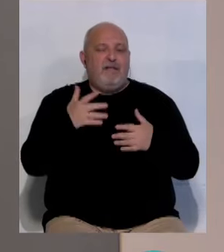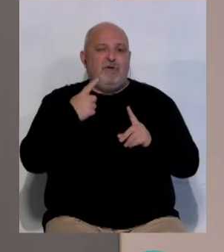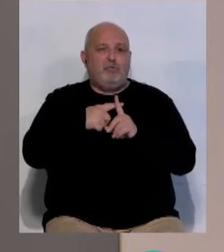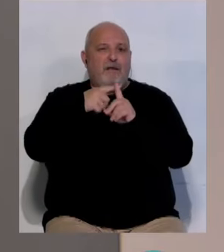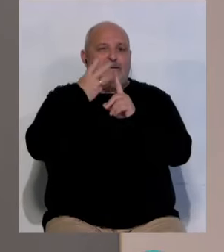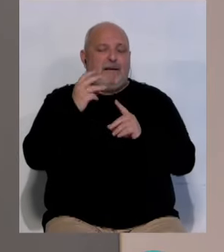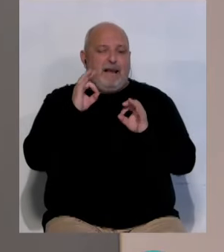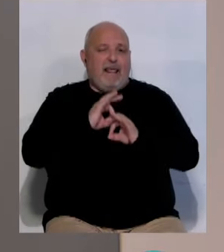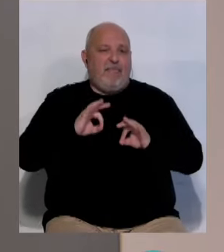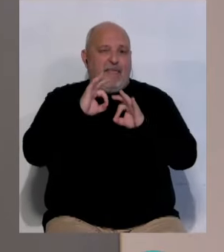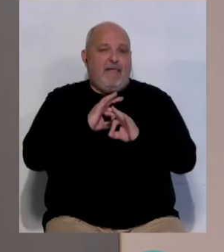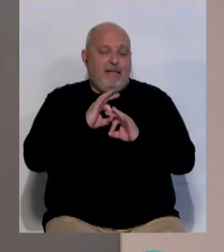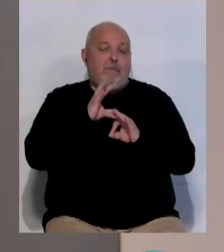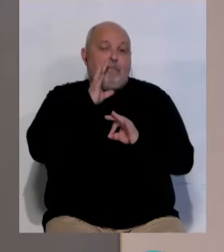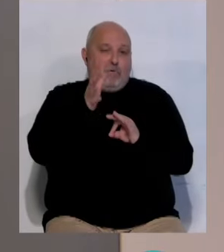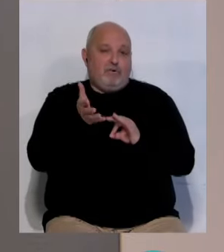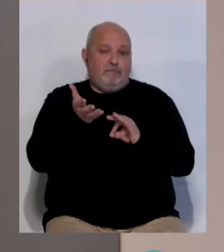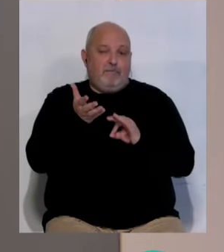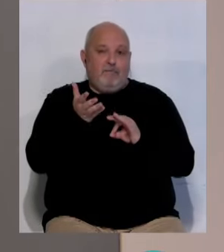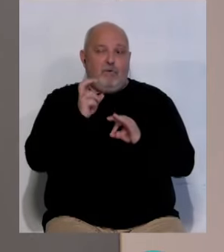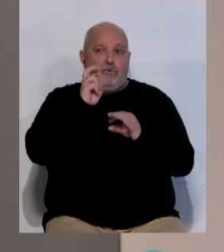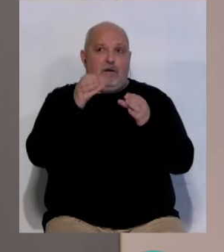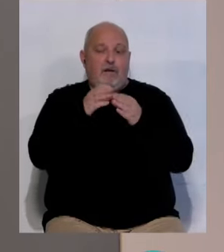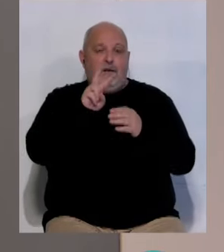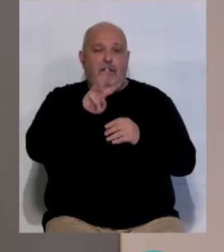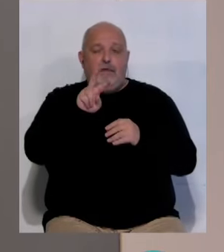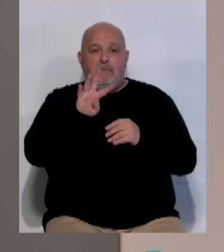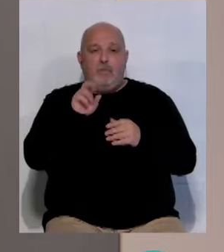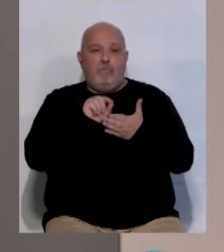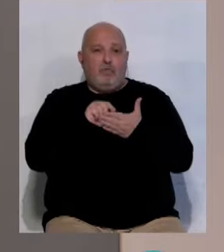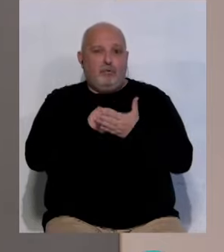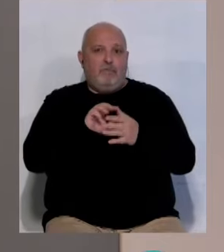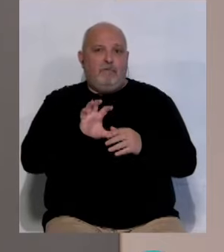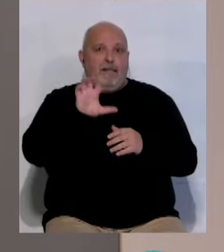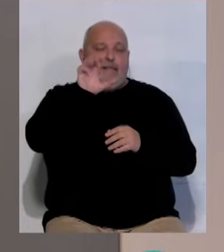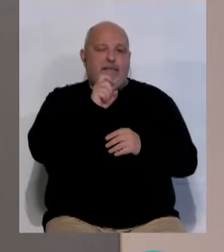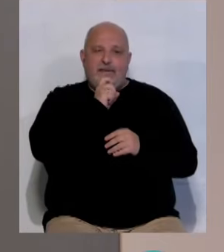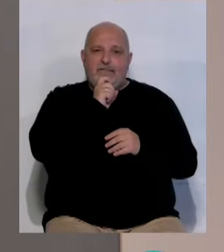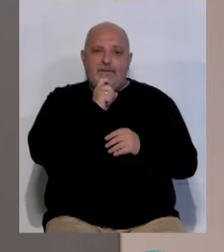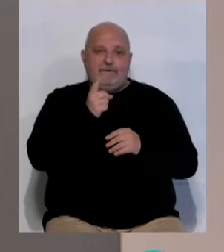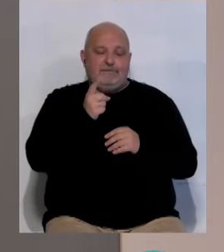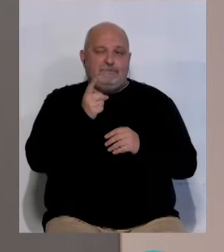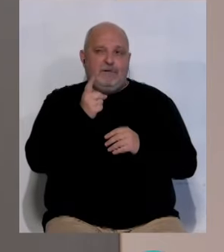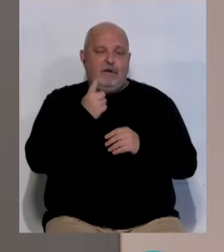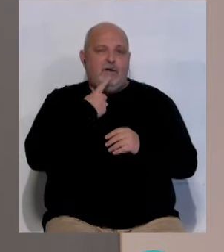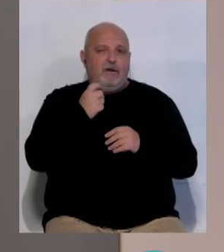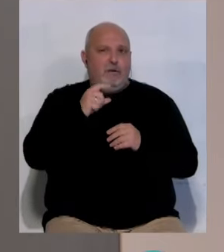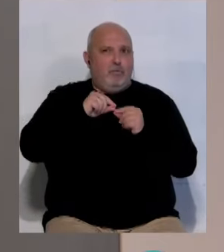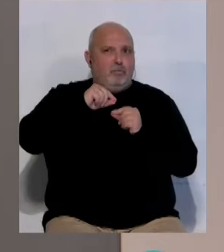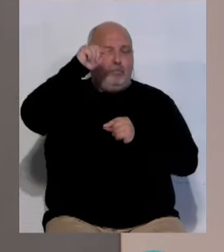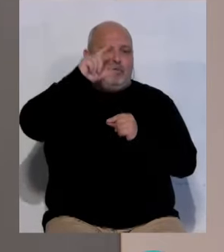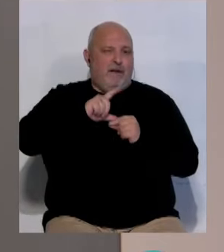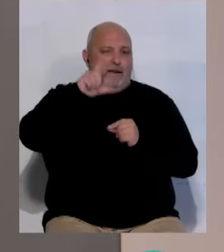en tres pues [ __ ] a a un equipo que tiene 23 24 puntos pues parece que está años luz de nosotros